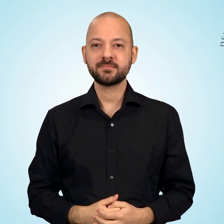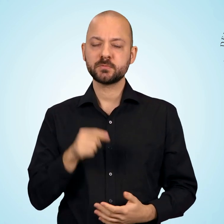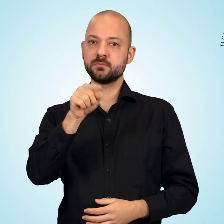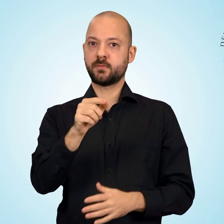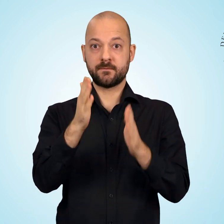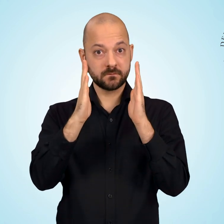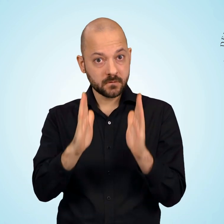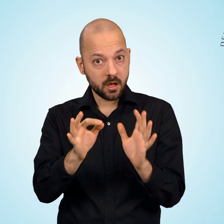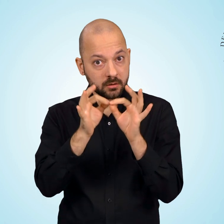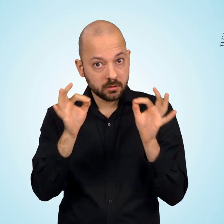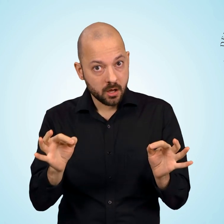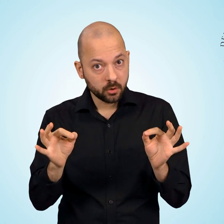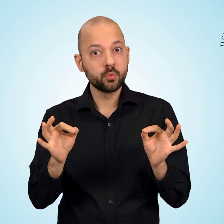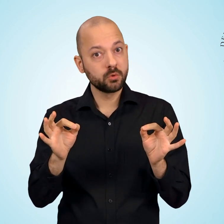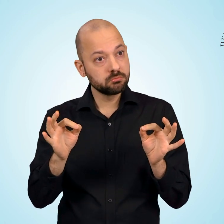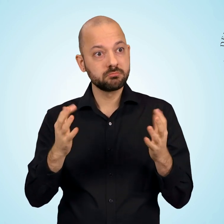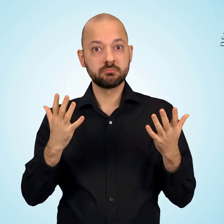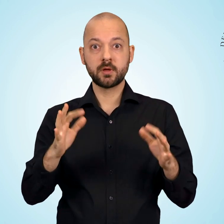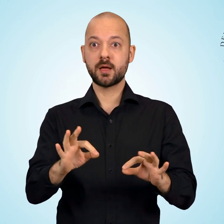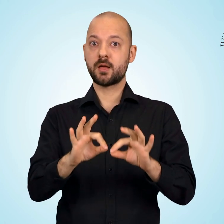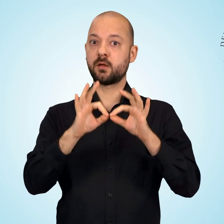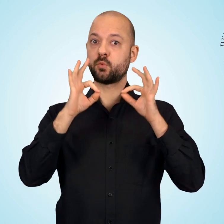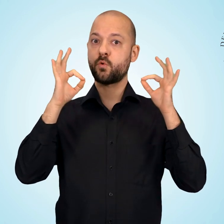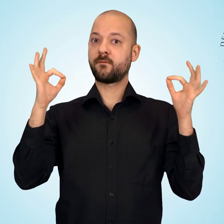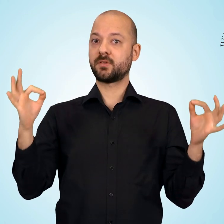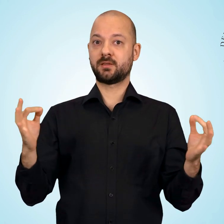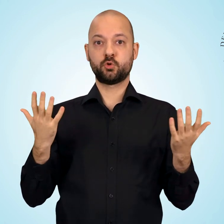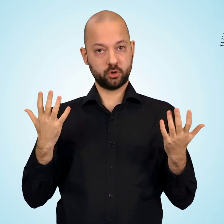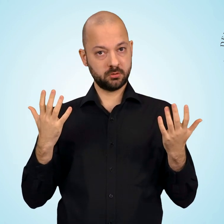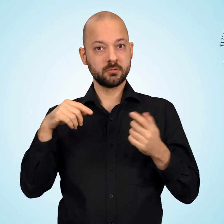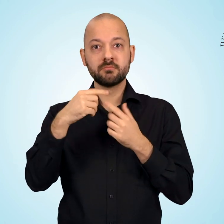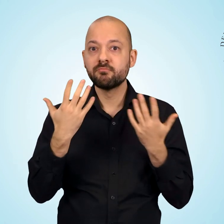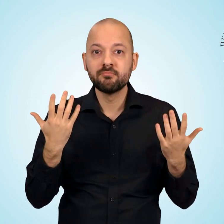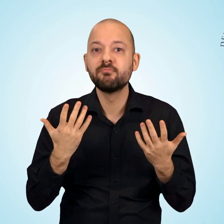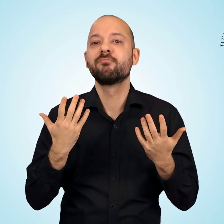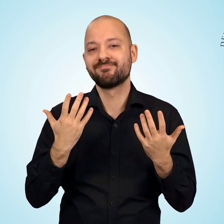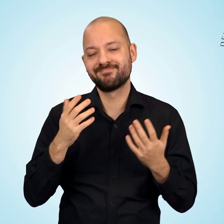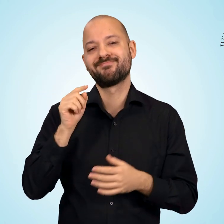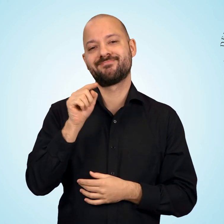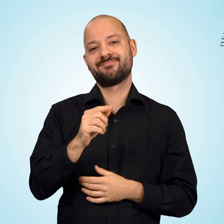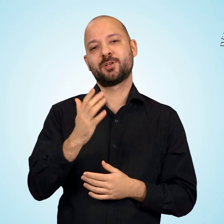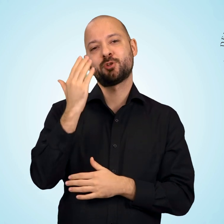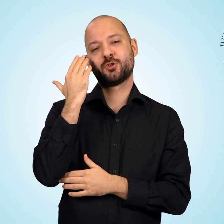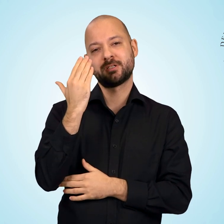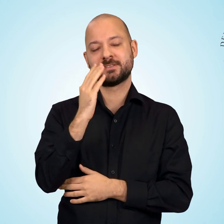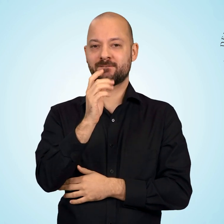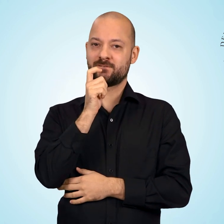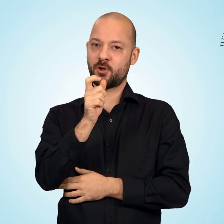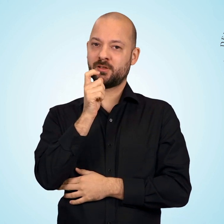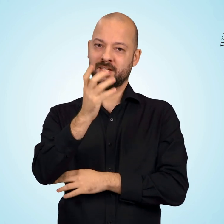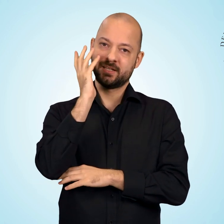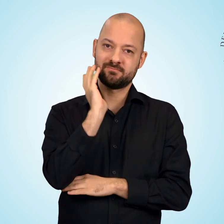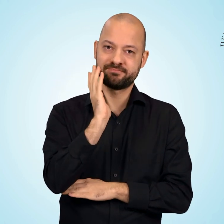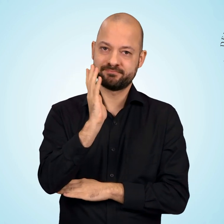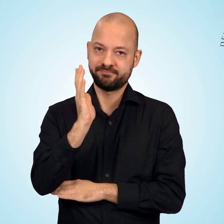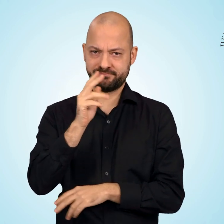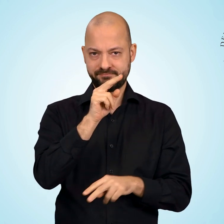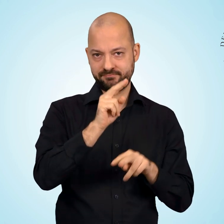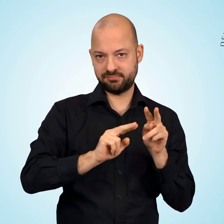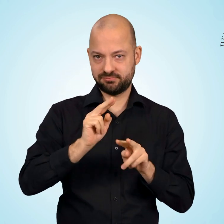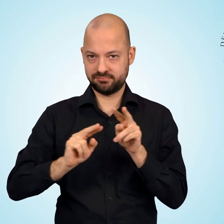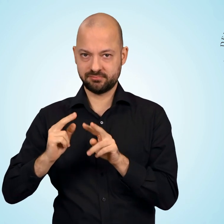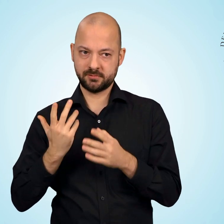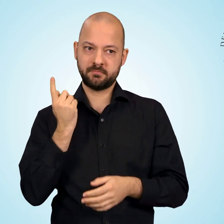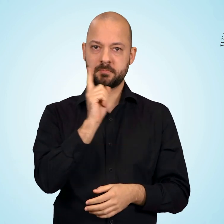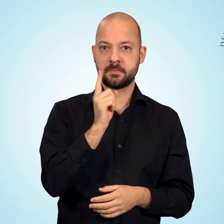Zur Eröffnung der Fachtagung werden Grußworte gehalten von